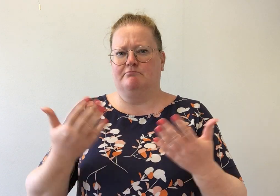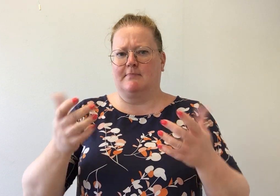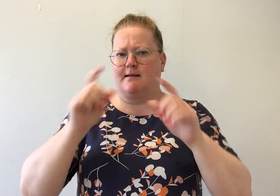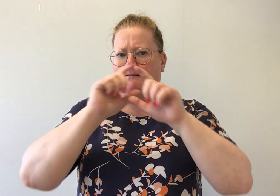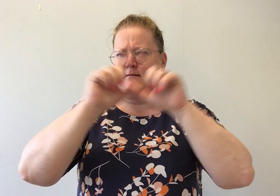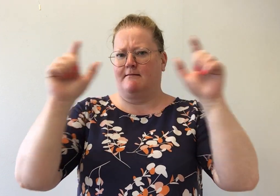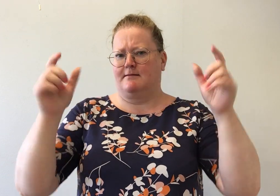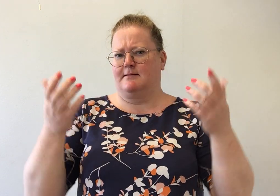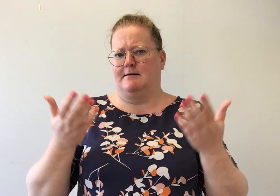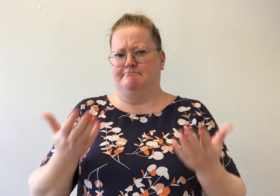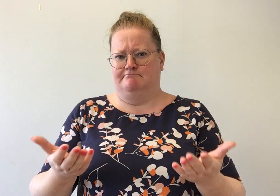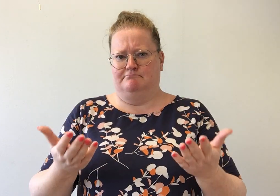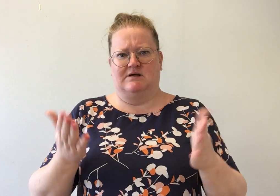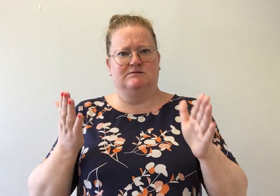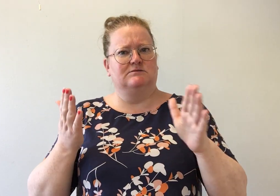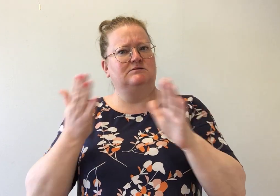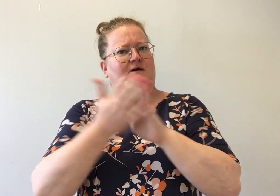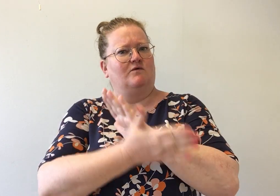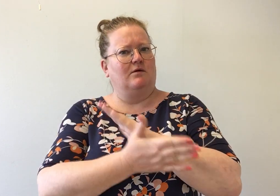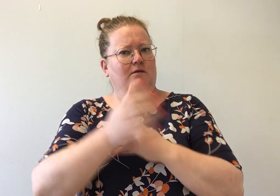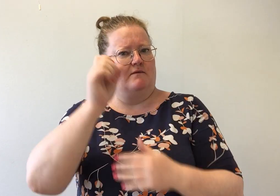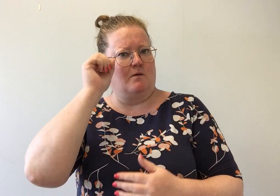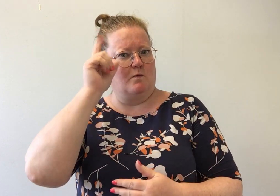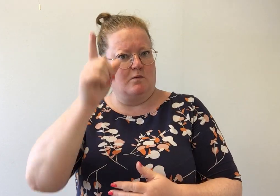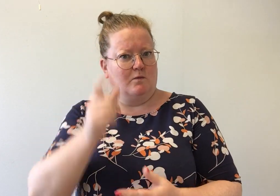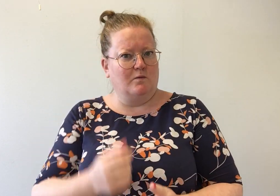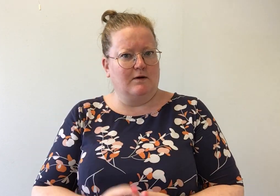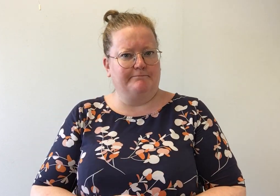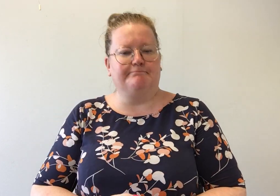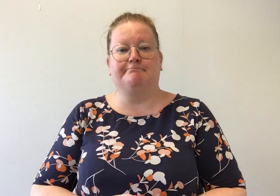Aiheena on saavutettava kulttuuri.